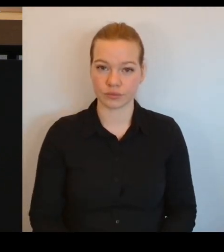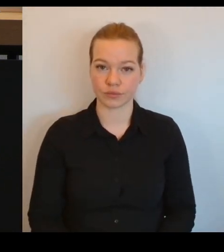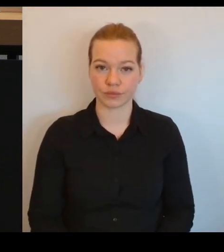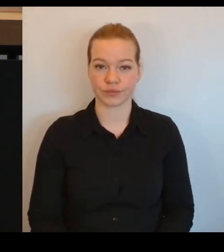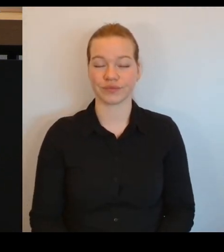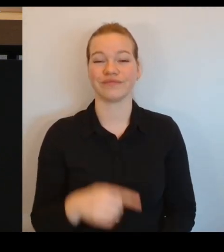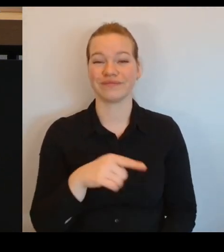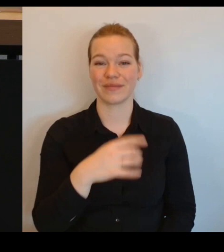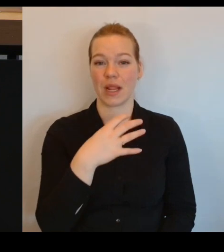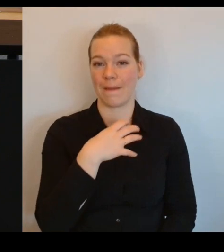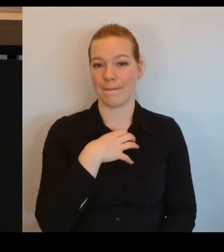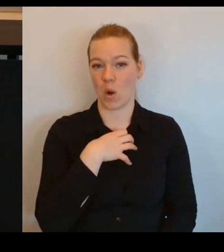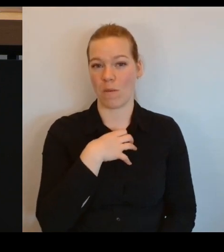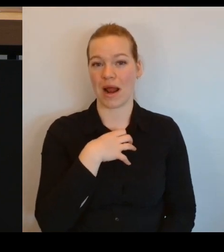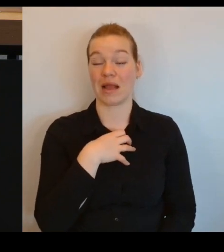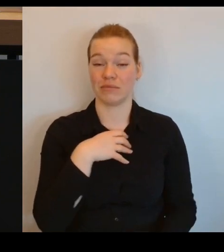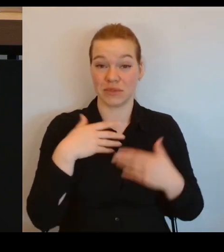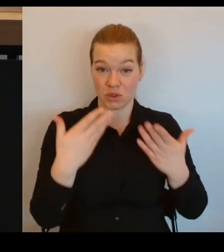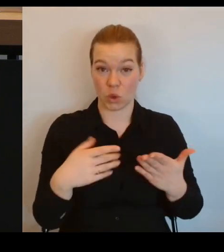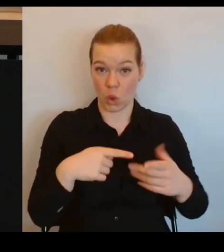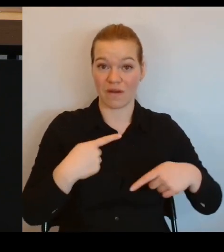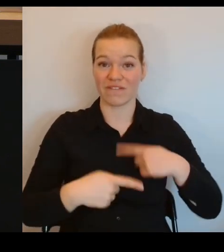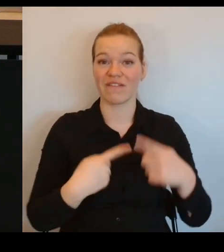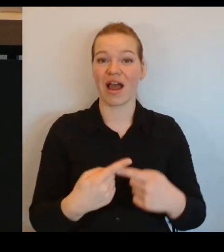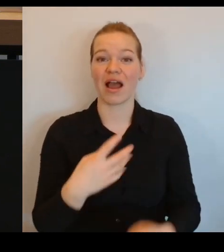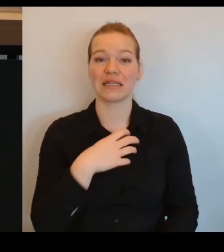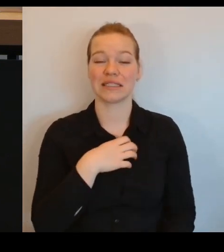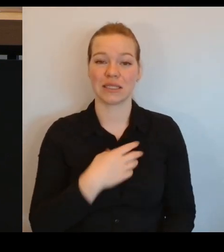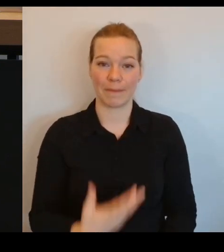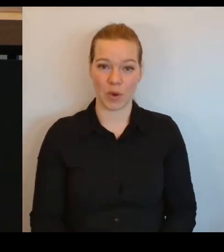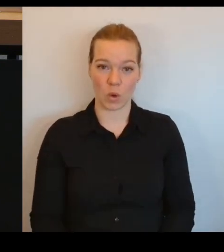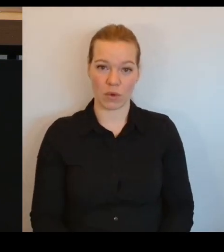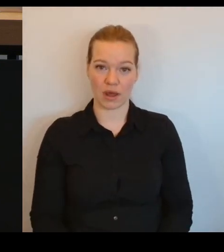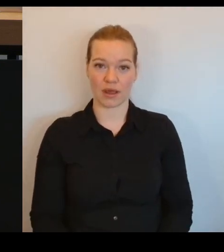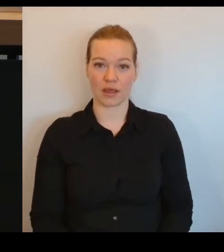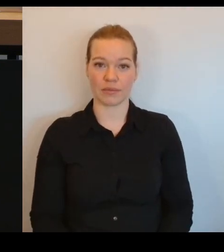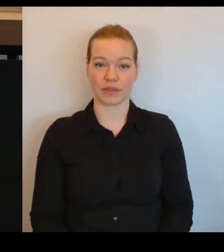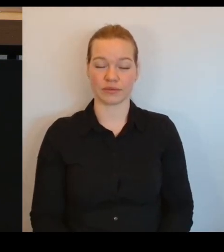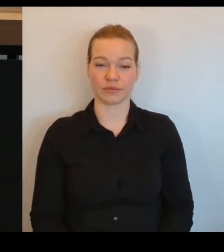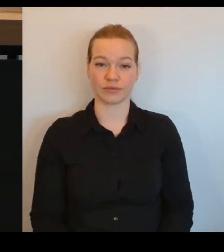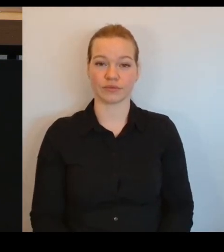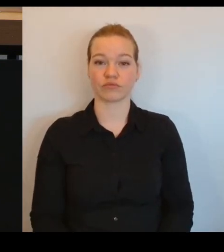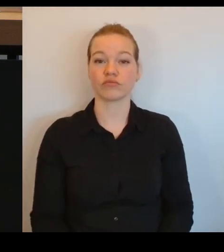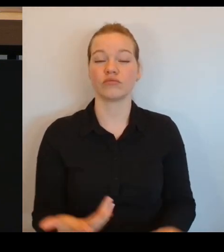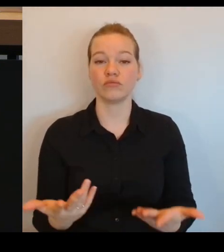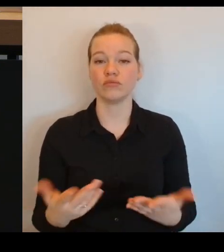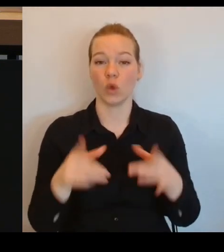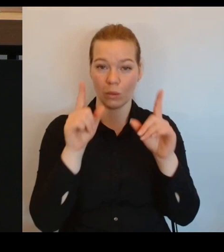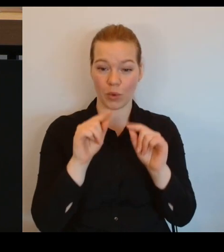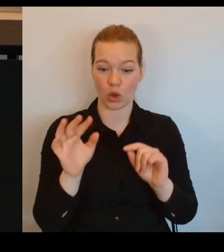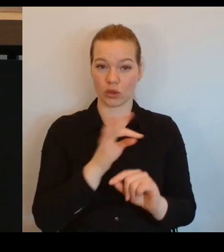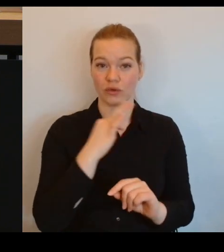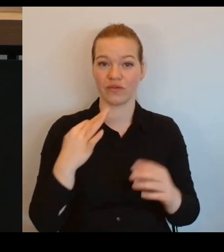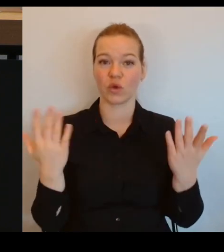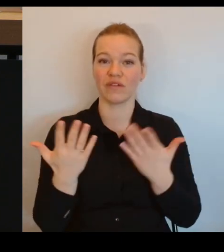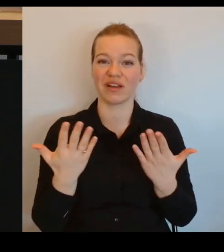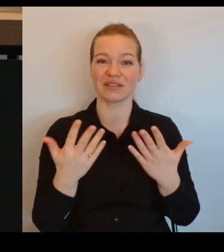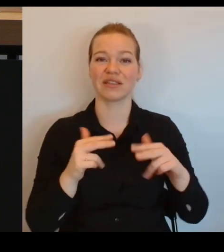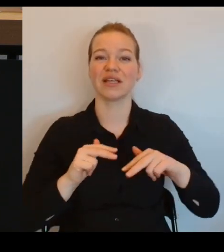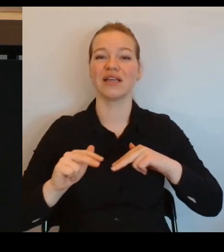führt, dass Wirtschaftlichkeit nicht in allen Bereichen optimal genutzt werden kann. Im Land Berlin Und wir haben auch Verwaltungsprozesse im